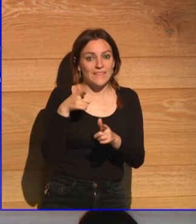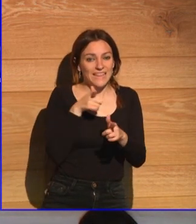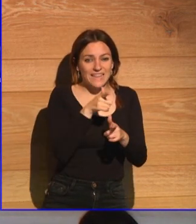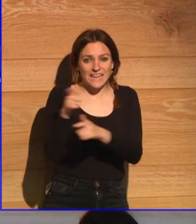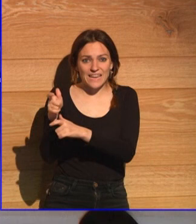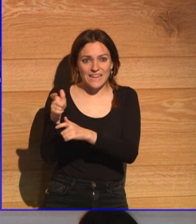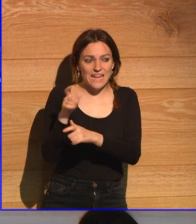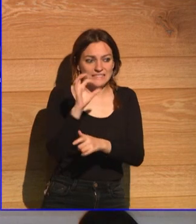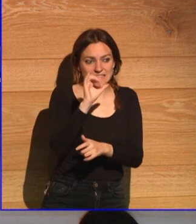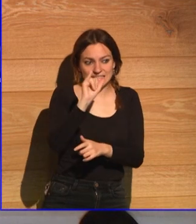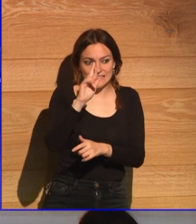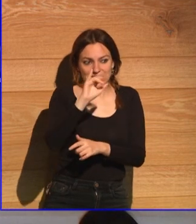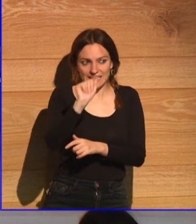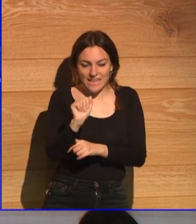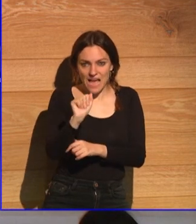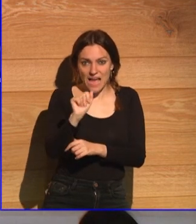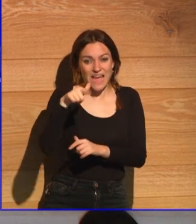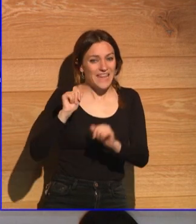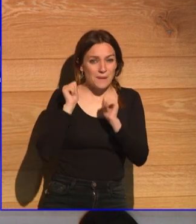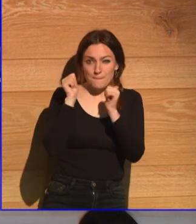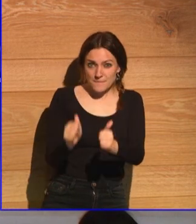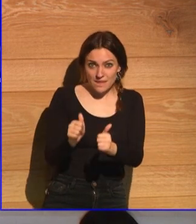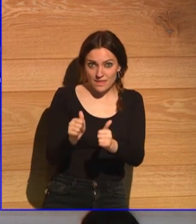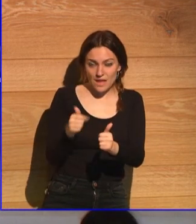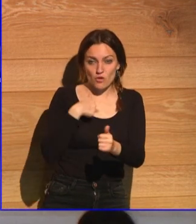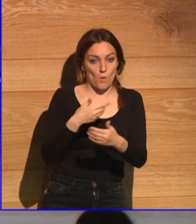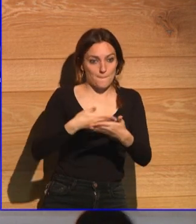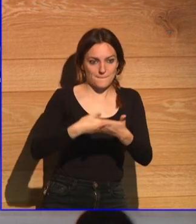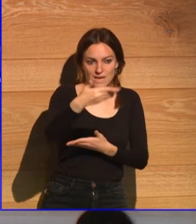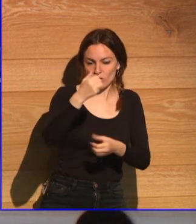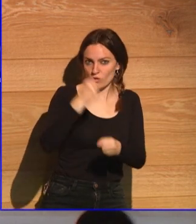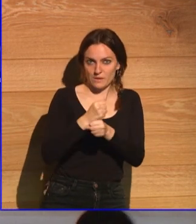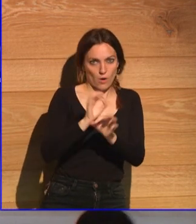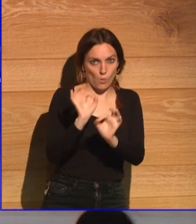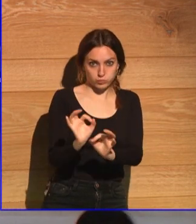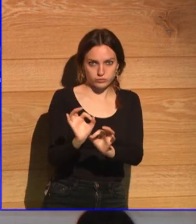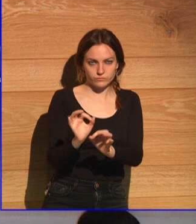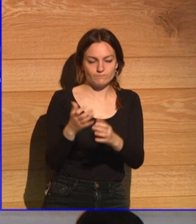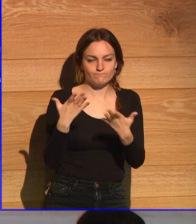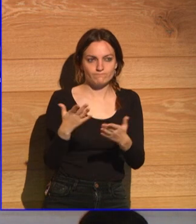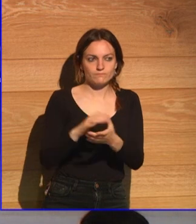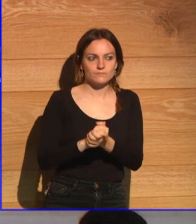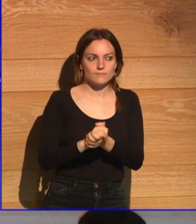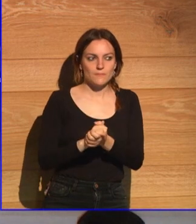Estaba en ese momento trabajando en el periódico y me impresionaron muchísimo.